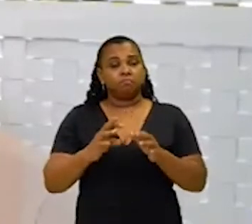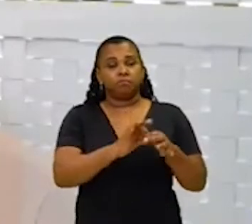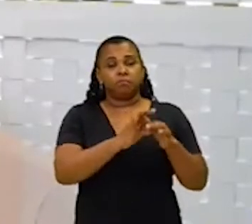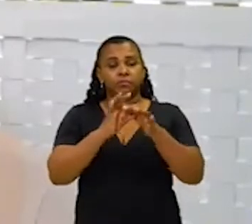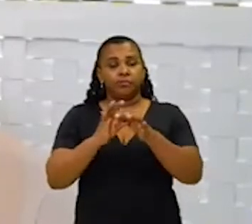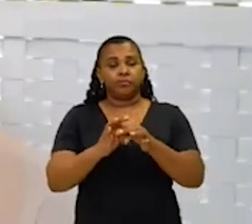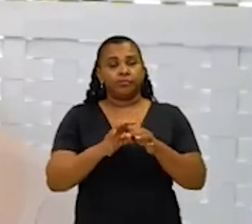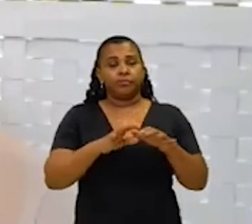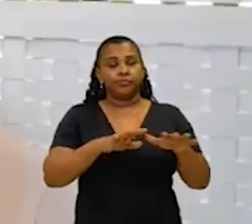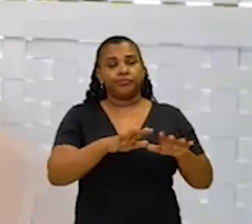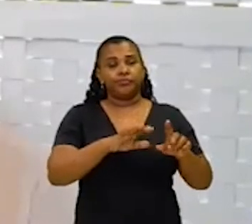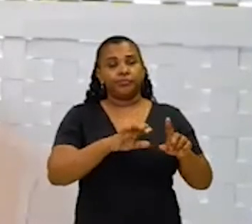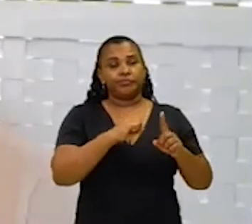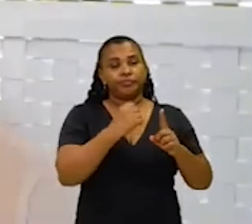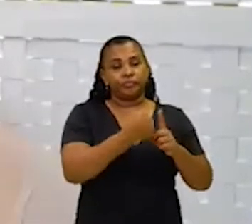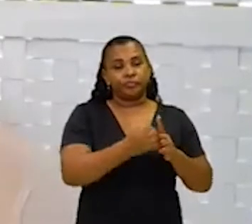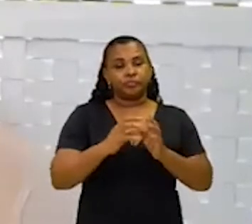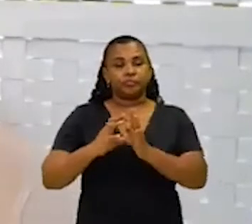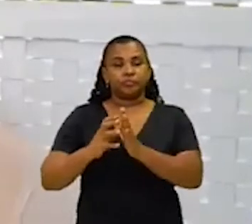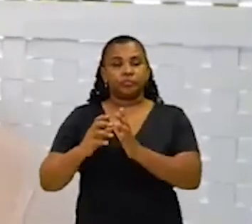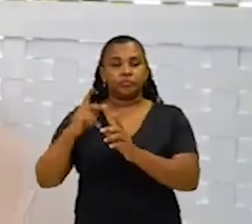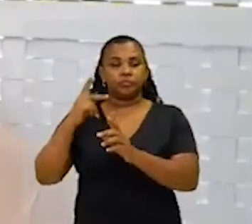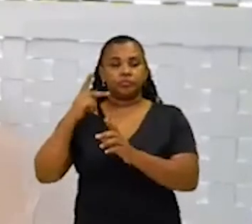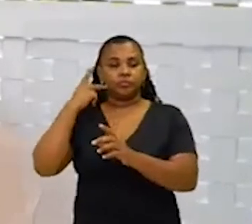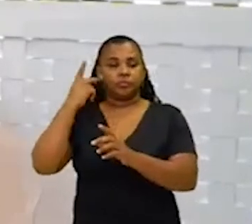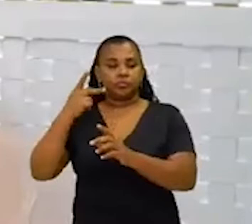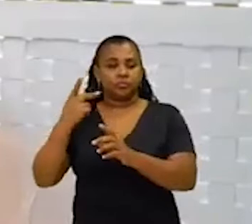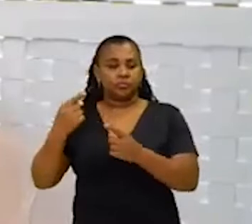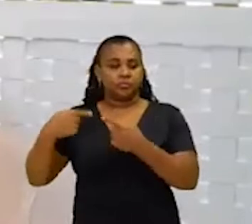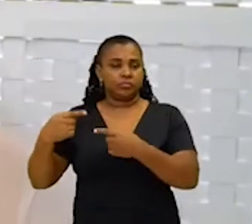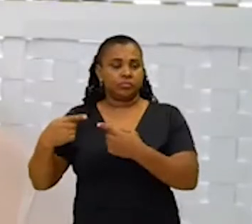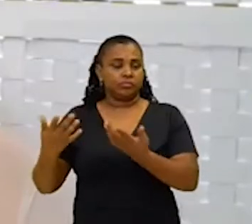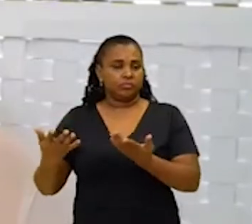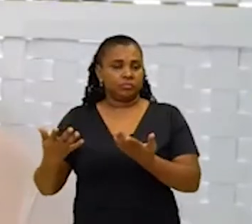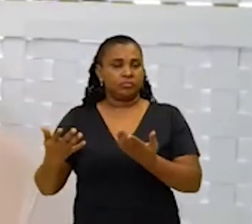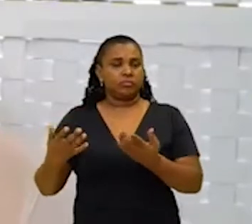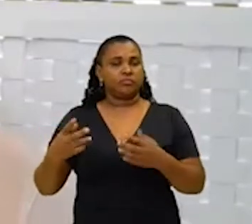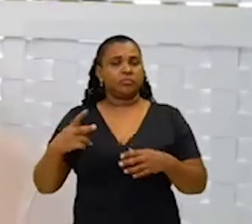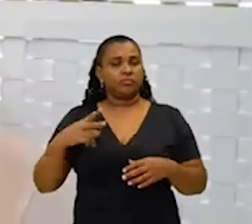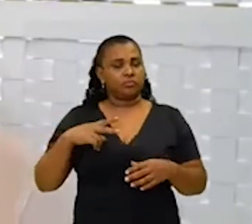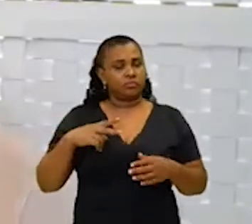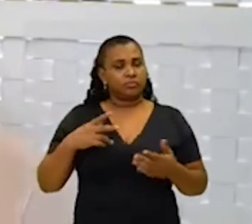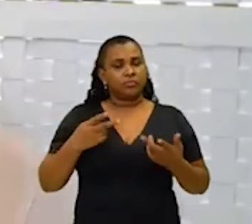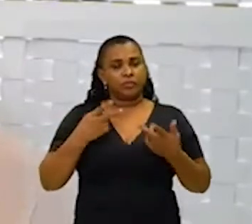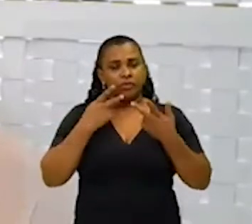sociais e partidos políticos particularmente quando falamos da realidade das pessoas LGBT